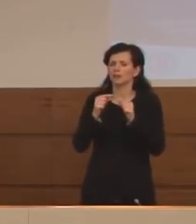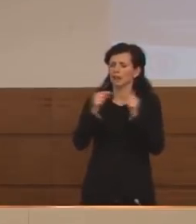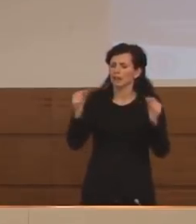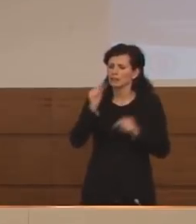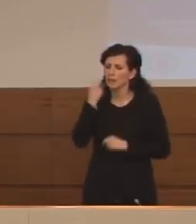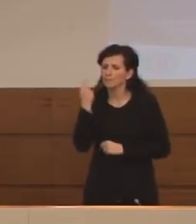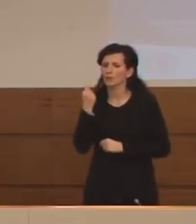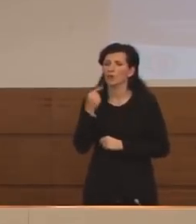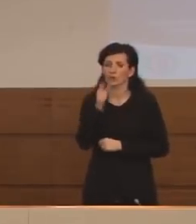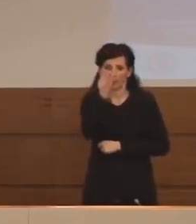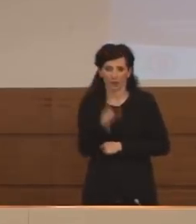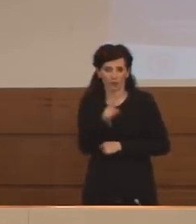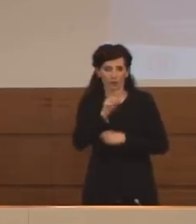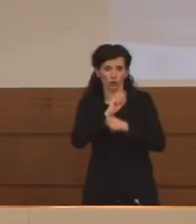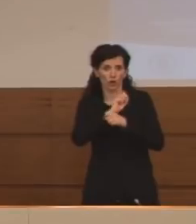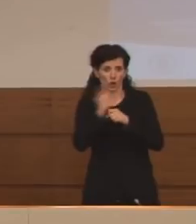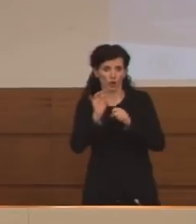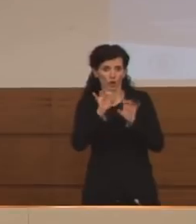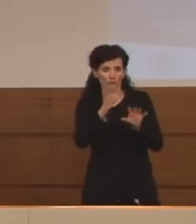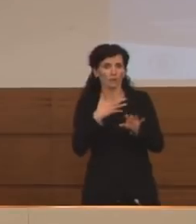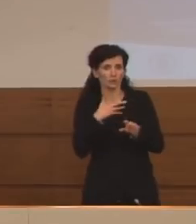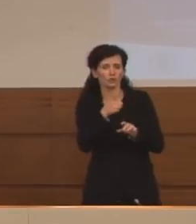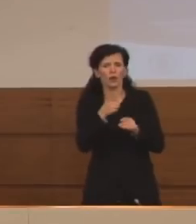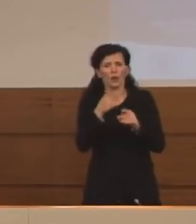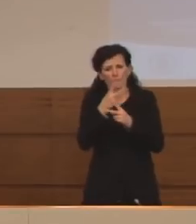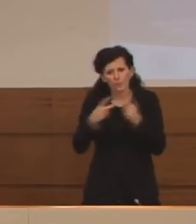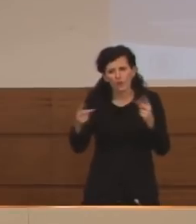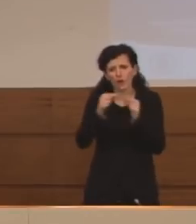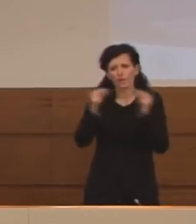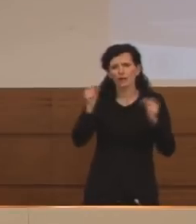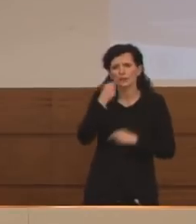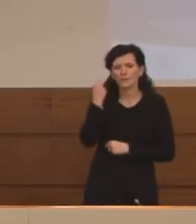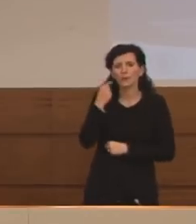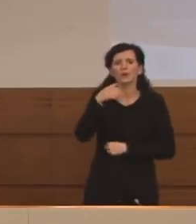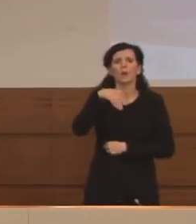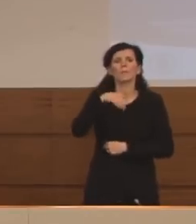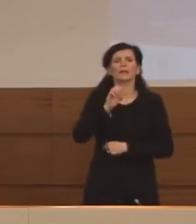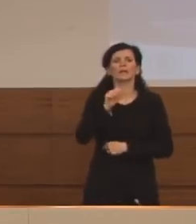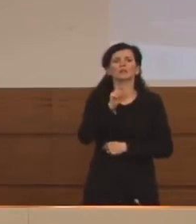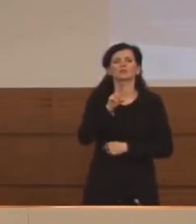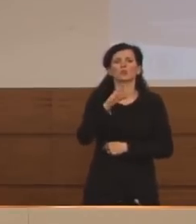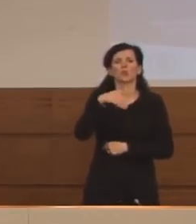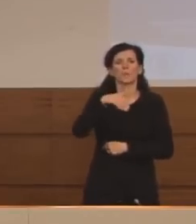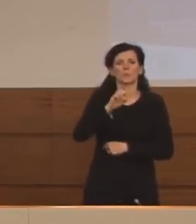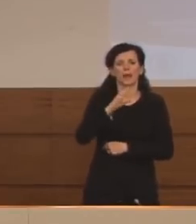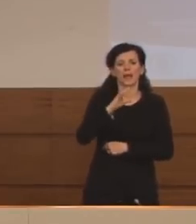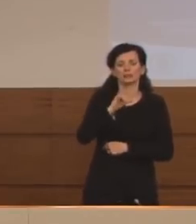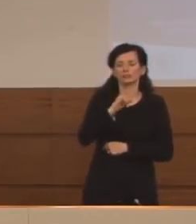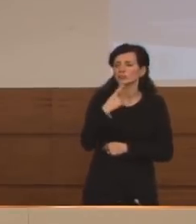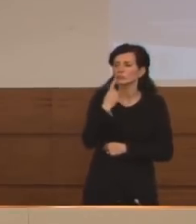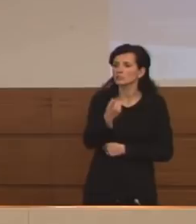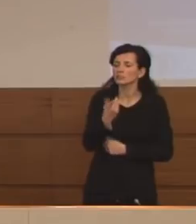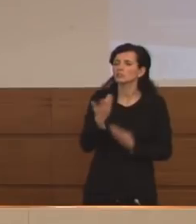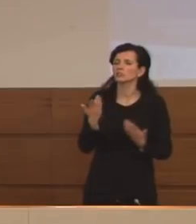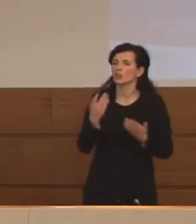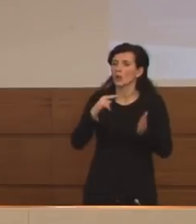Parlo del sud, in questo caso è la Sicilia, Musumeci risponde che c'è anche un problema di reagenti: mancano i reagenti.